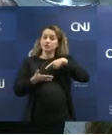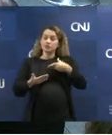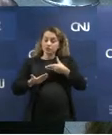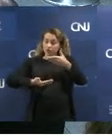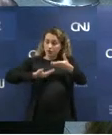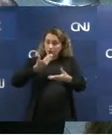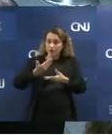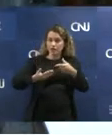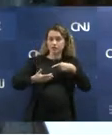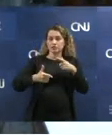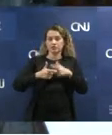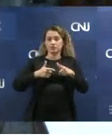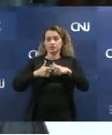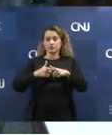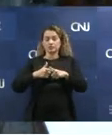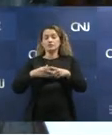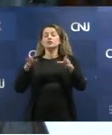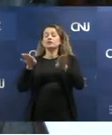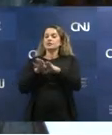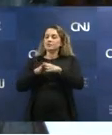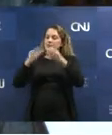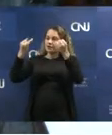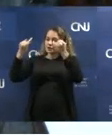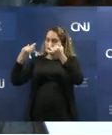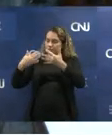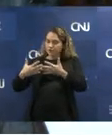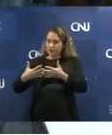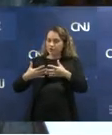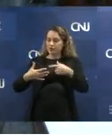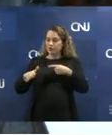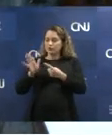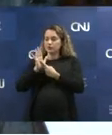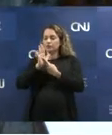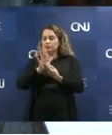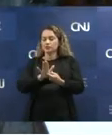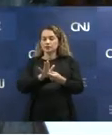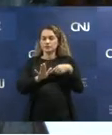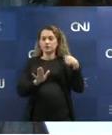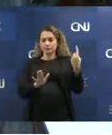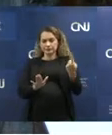Nesse ponto, também, com a devida vênia, vou divergir da nossa ministra corregedora